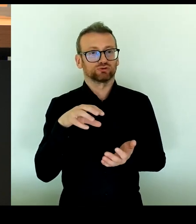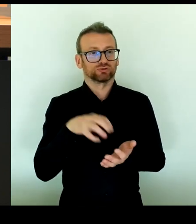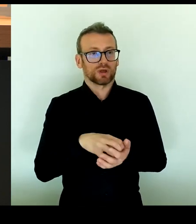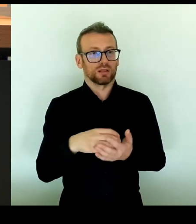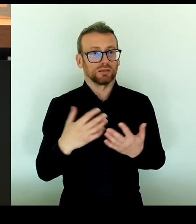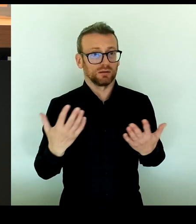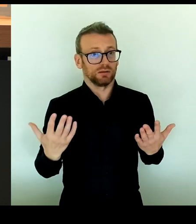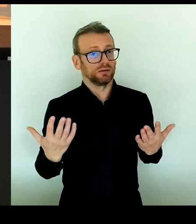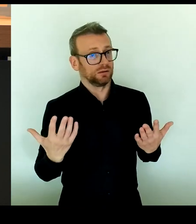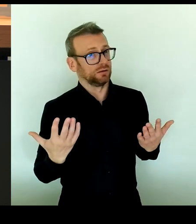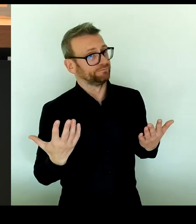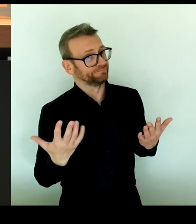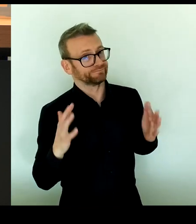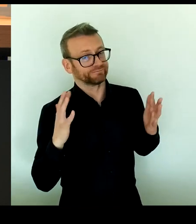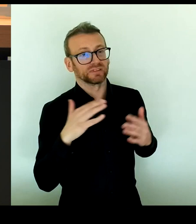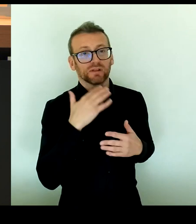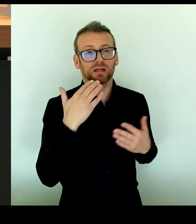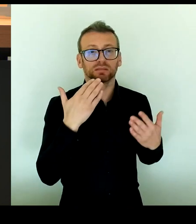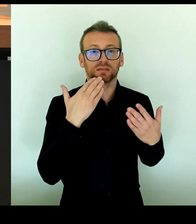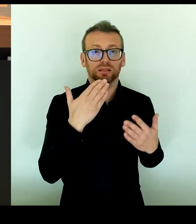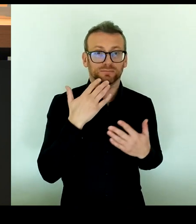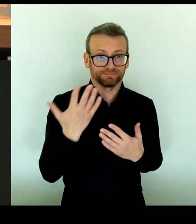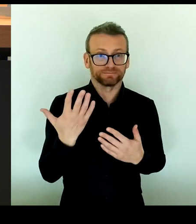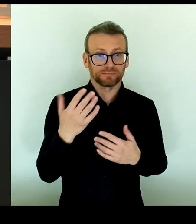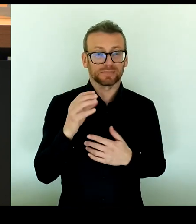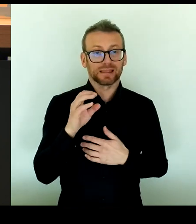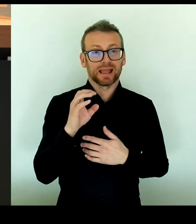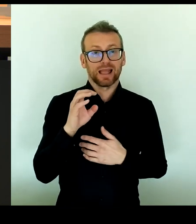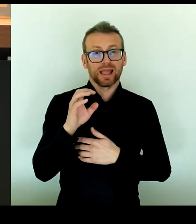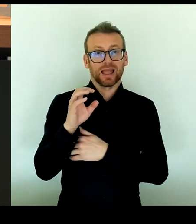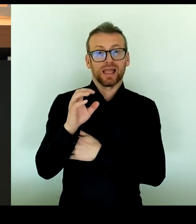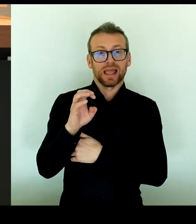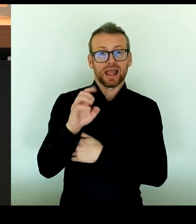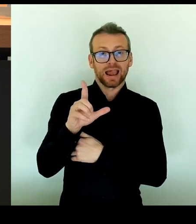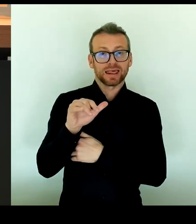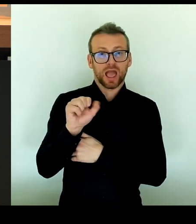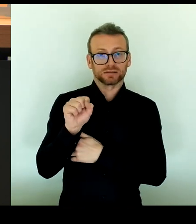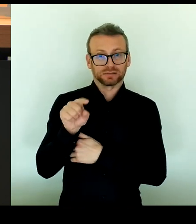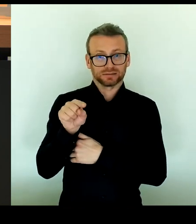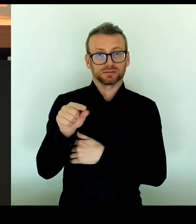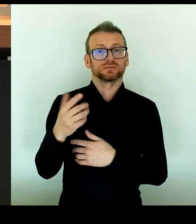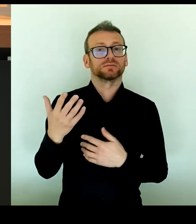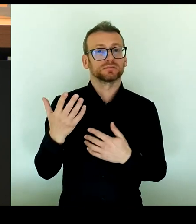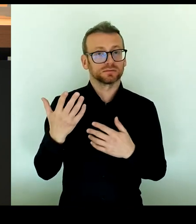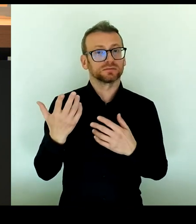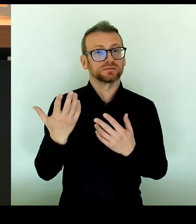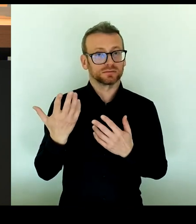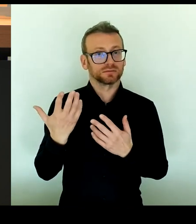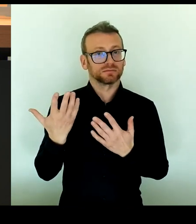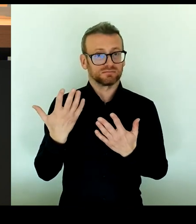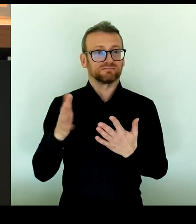Kiez-Quartiers-Konzept aufrichten muss. Ich glaube, das ist nicht die Lösung, sondern man muss eben gucken wirklich, ob man bei